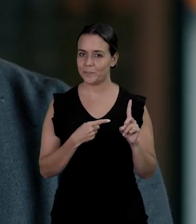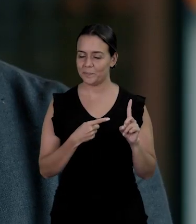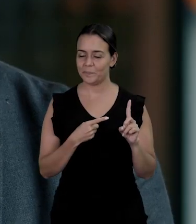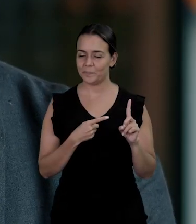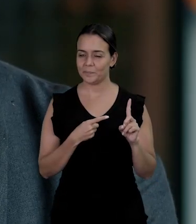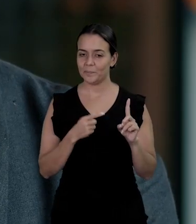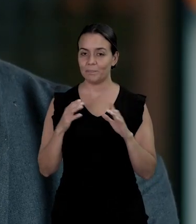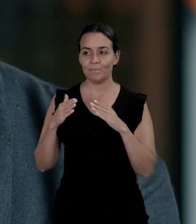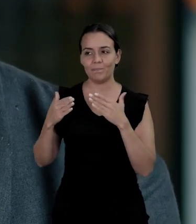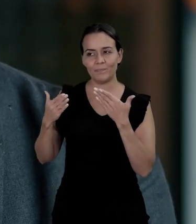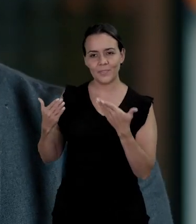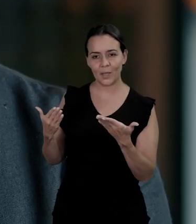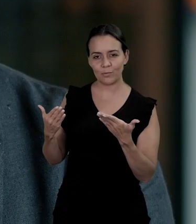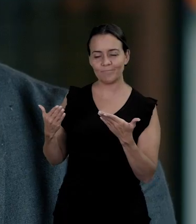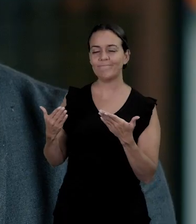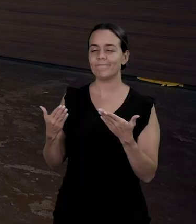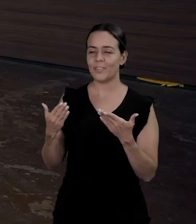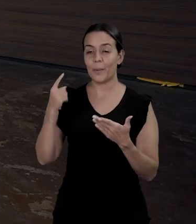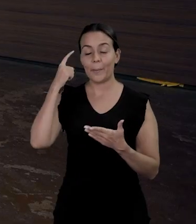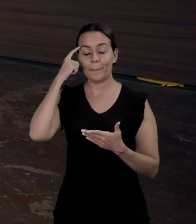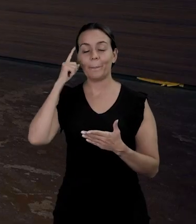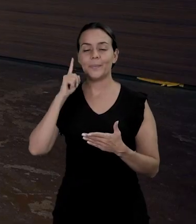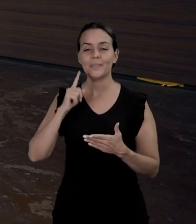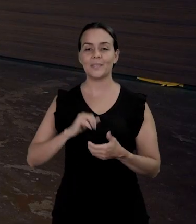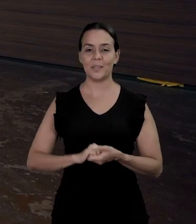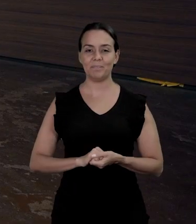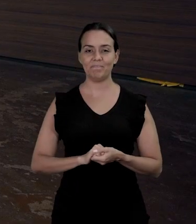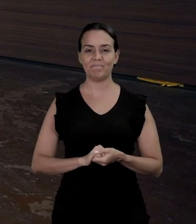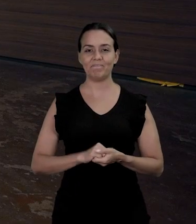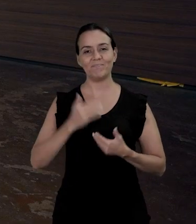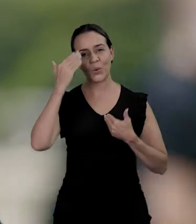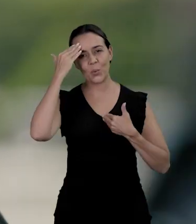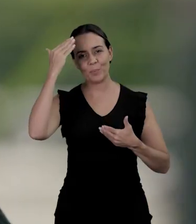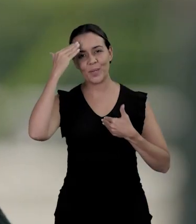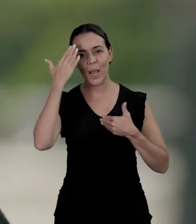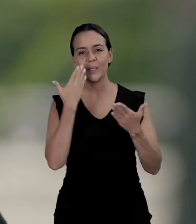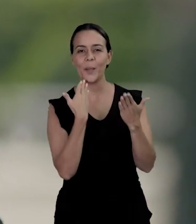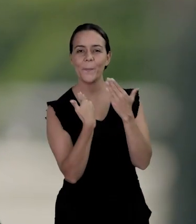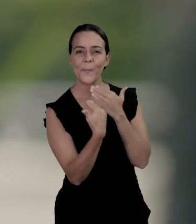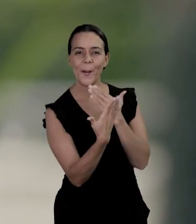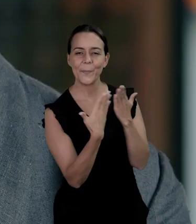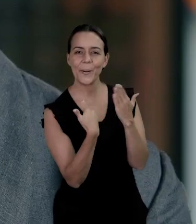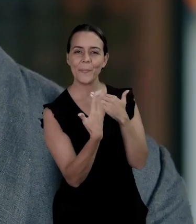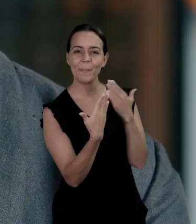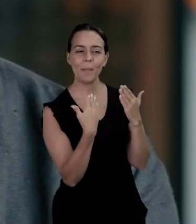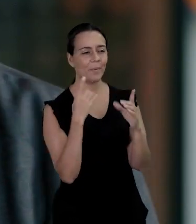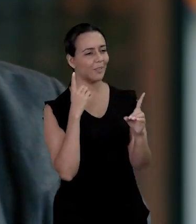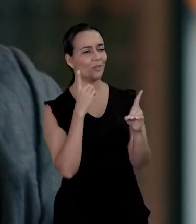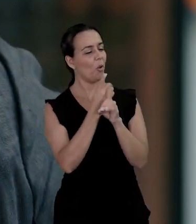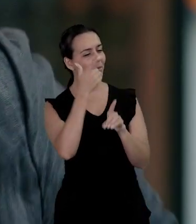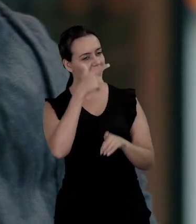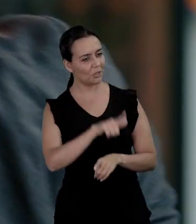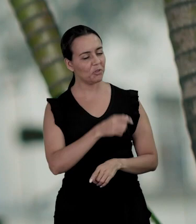Kiko, muito obrigado pelo papo. Obrigado, adorei. Foi ótimo te encontrar. Adorei o papo, bom encontro. Vamos dar um rolê? Vamos.